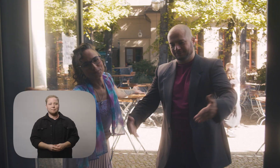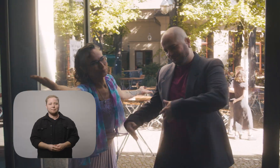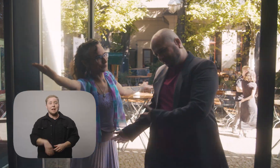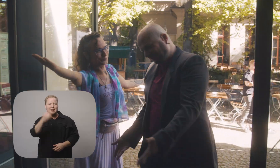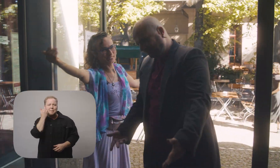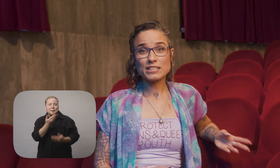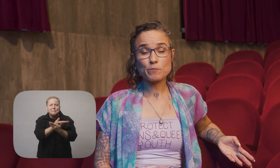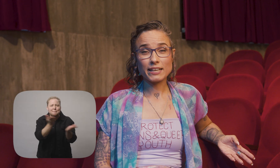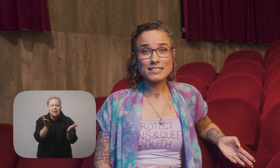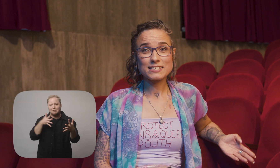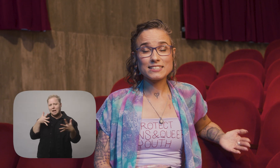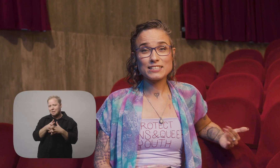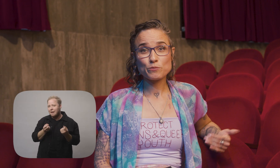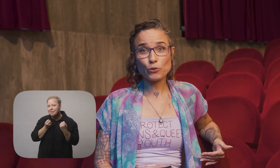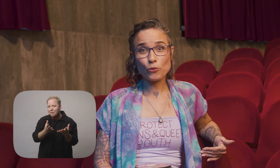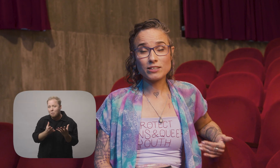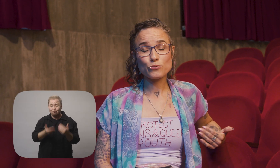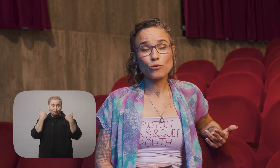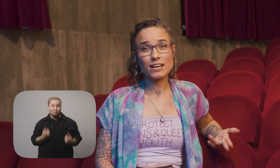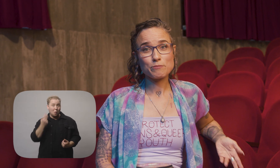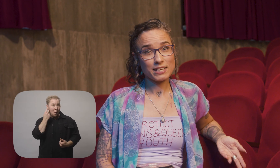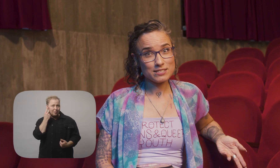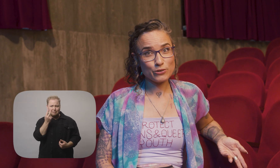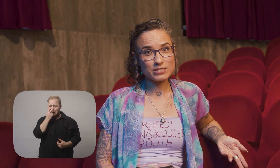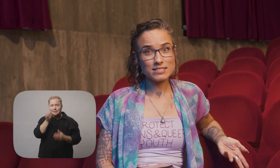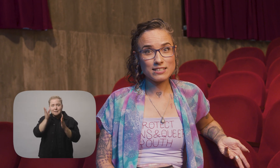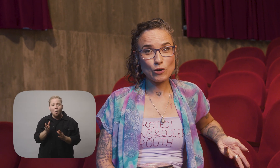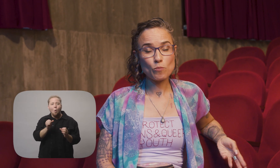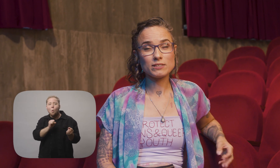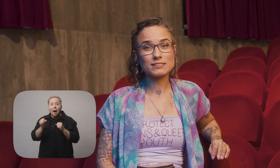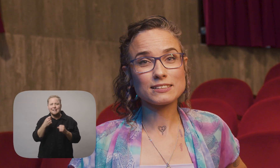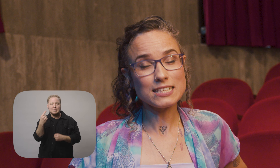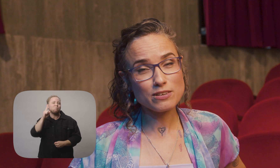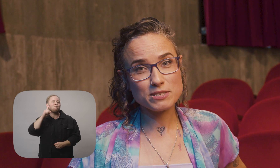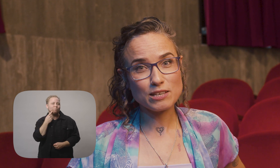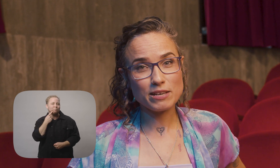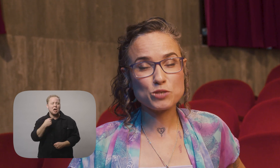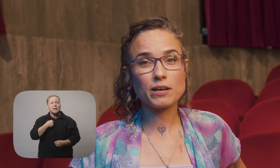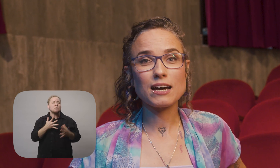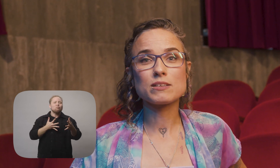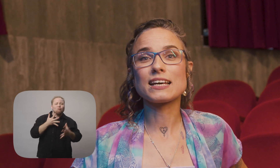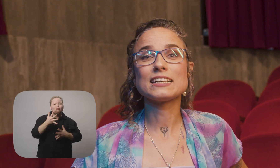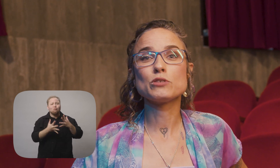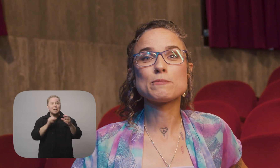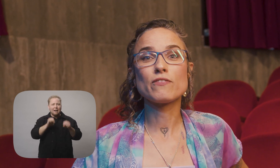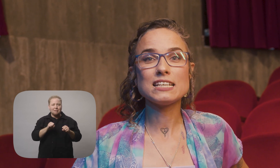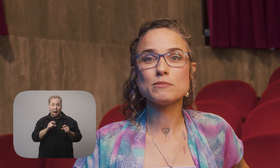Liebe Leute, nur zu Transparenz. Ich bin hörend und Okan, mein Gast heute, ist taub. Ich kann zwar ein bisschen Gebärdensprache, aber das reicht natürlich bei weitem nicht,